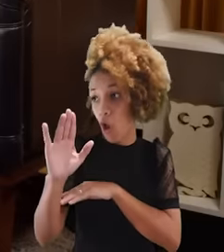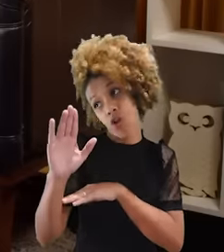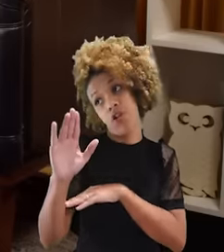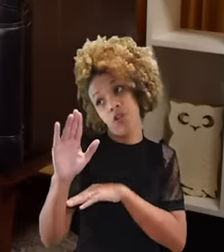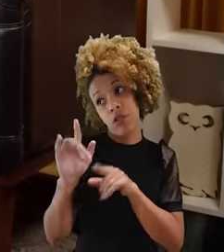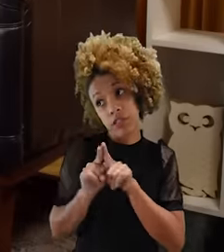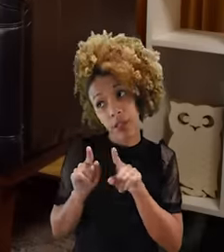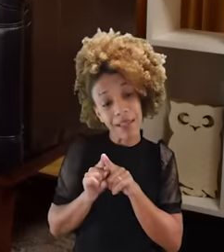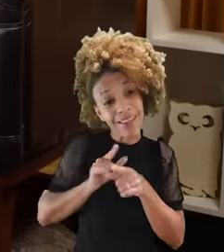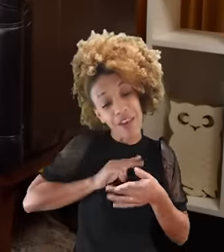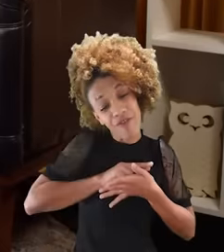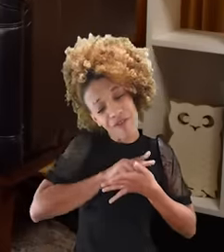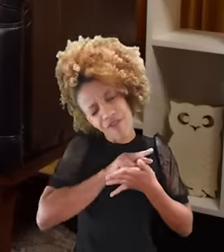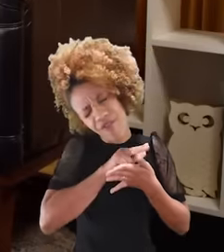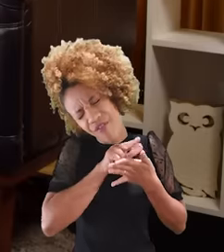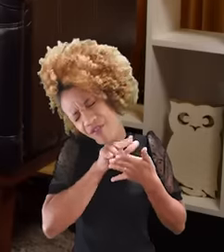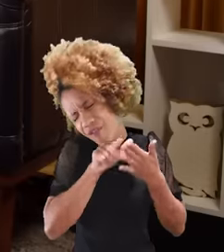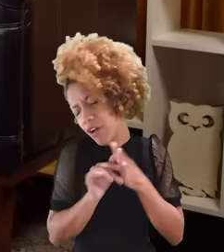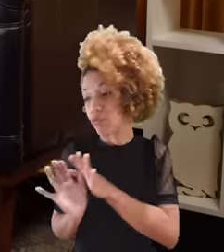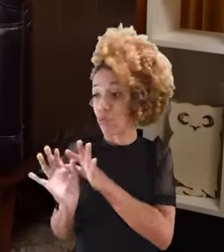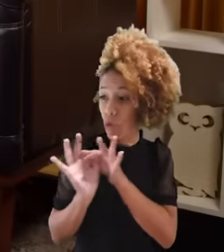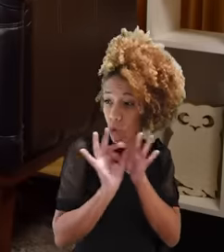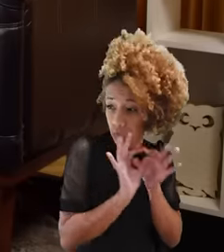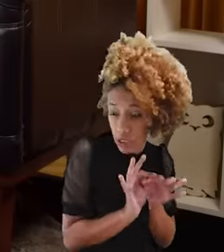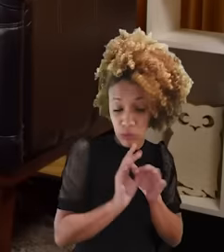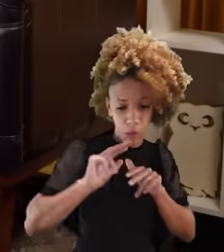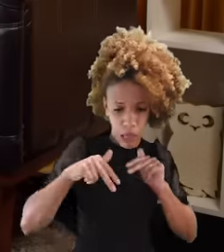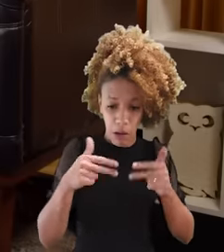diferencia em várias outras coisas com relação a esses outros genocídios Claro até porque os